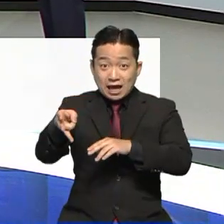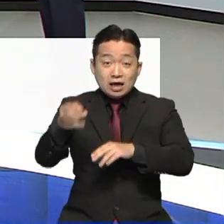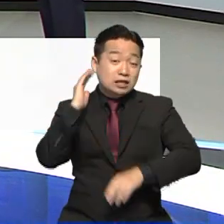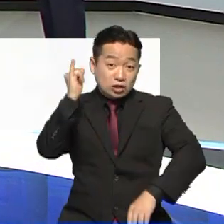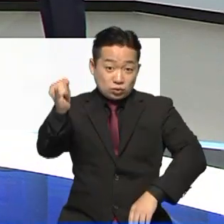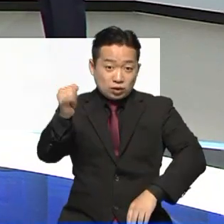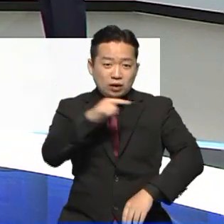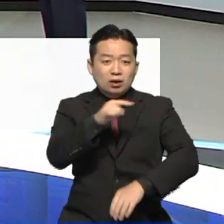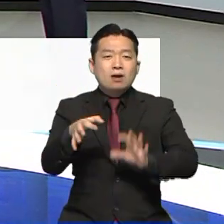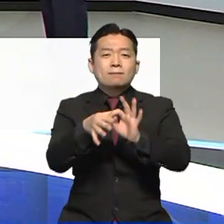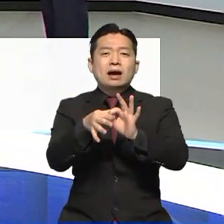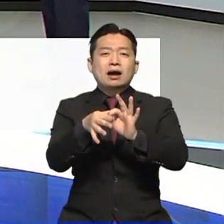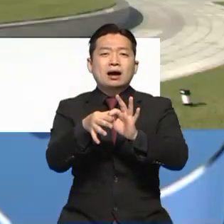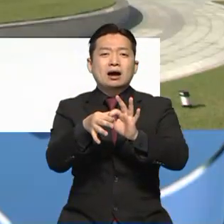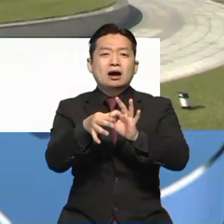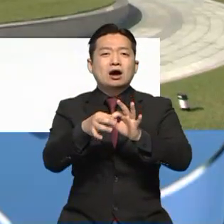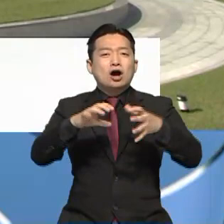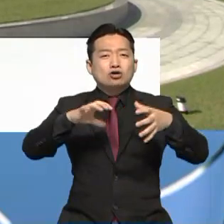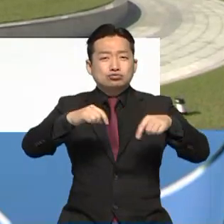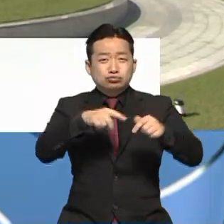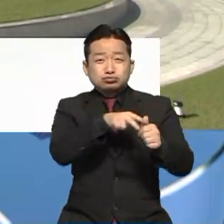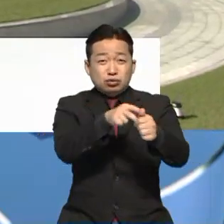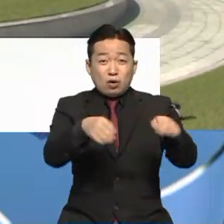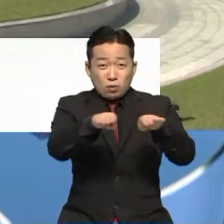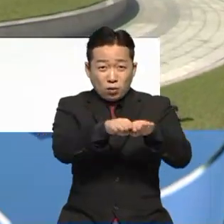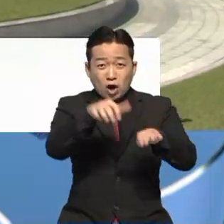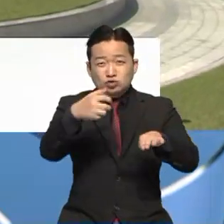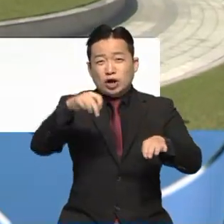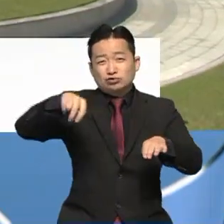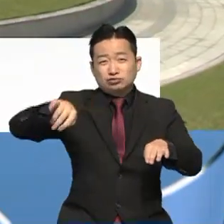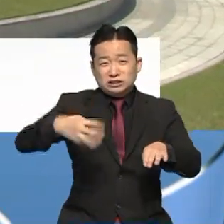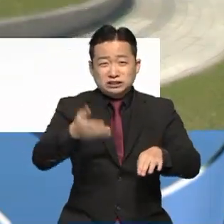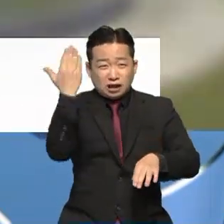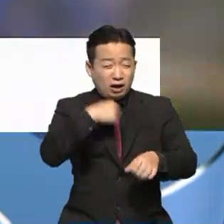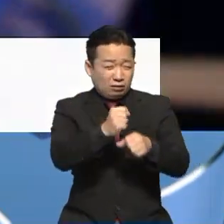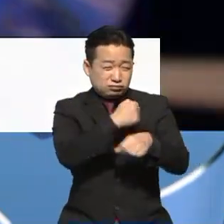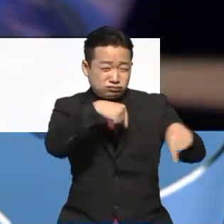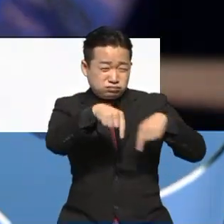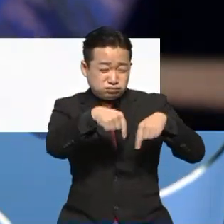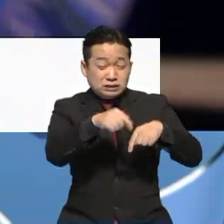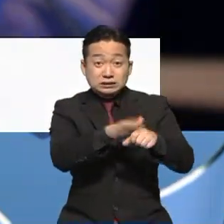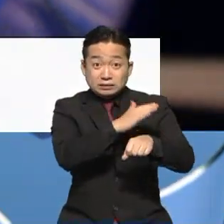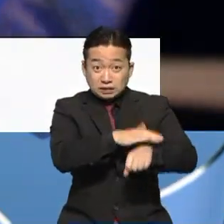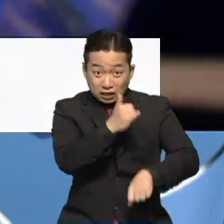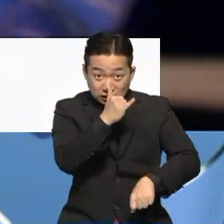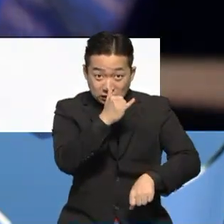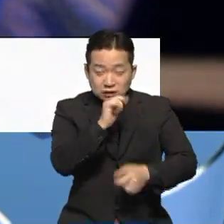국정원 댓글 사건, 최순실 국정농단 사건 수사하면서 박근혜 정부하고 대립각 세우지 않았습니까?